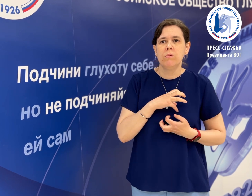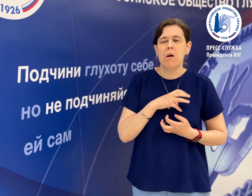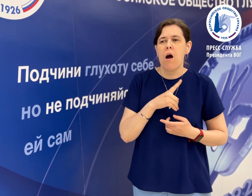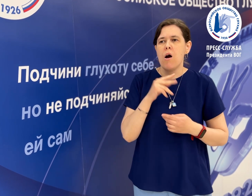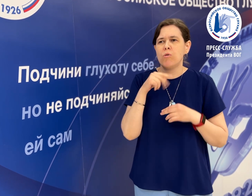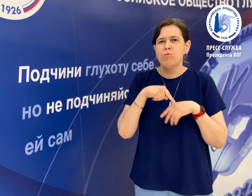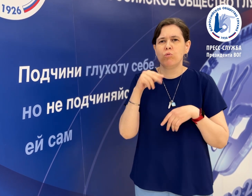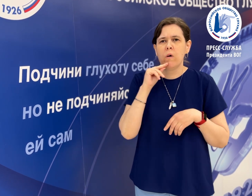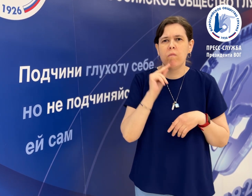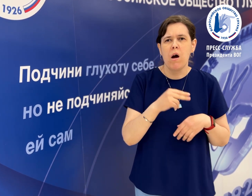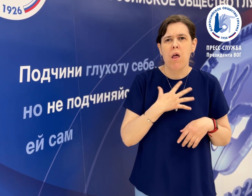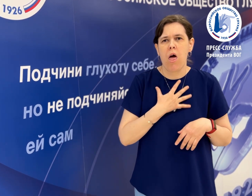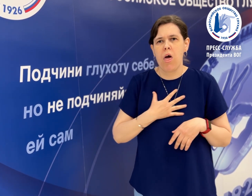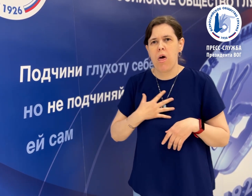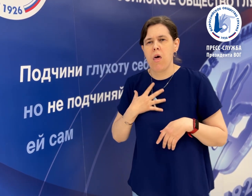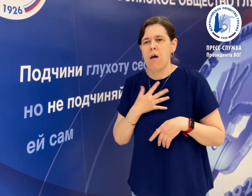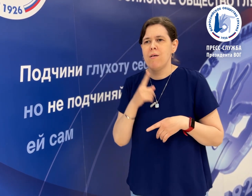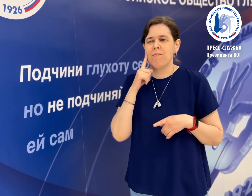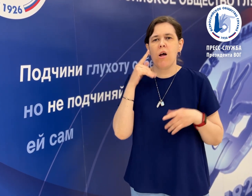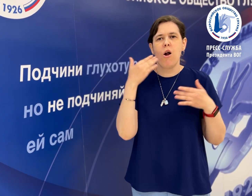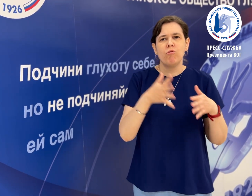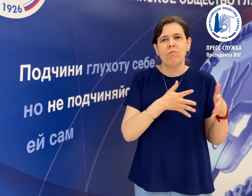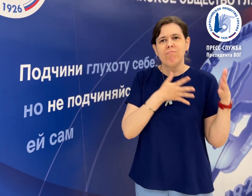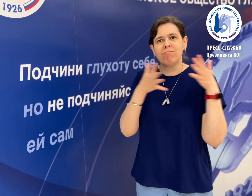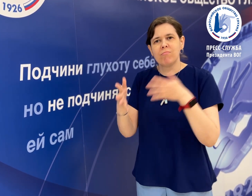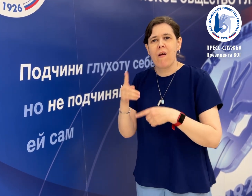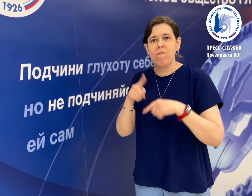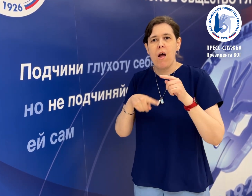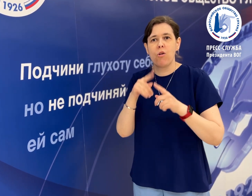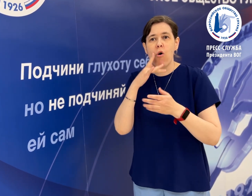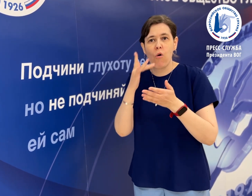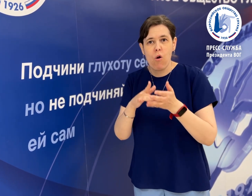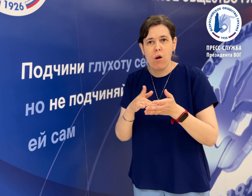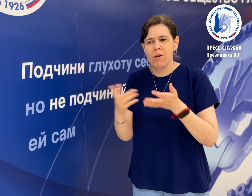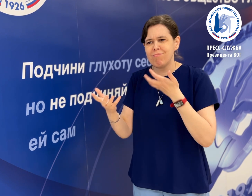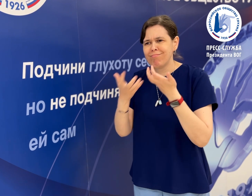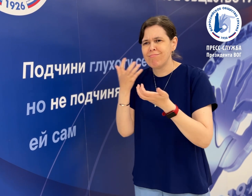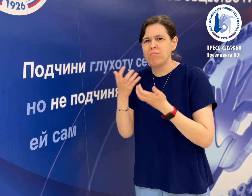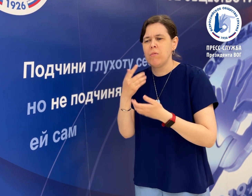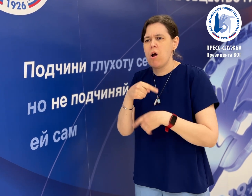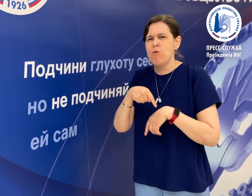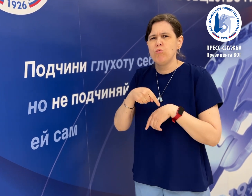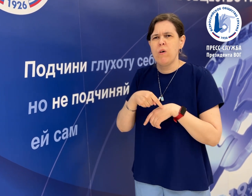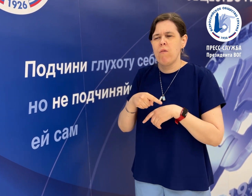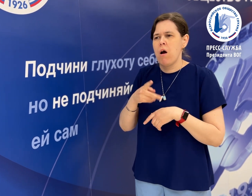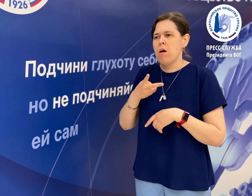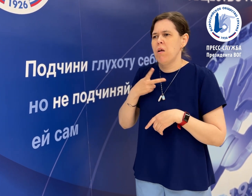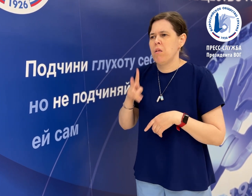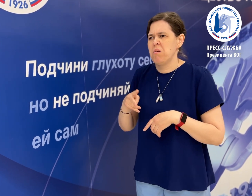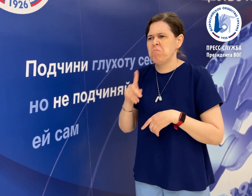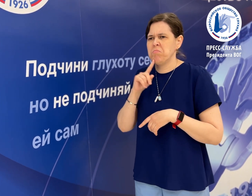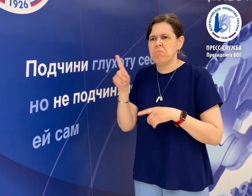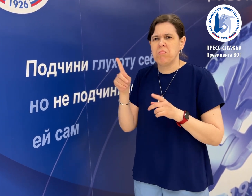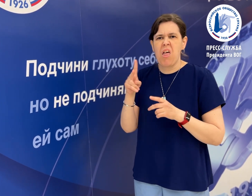решает вернуться в родной город и разобраться. Почувствовав, что смерть брата - неслучайность,